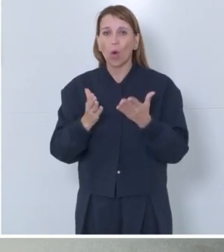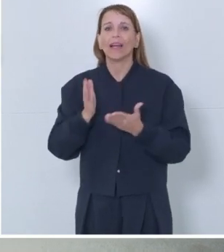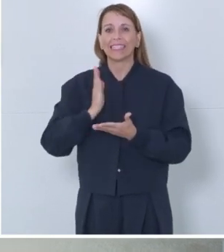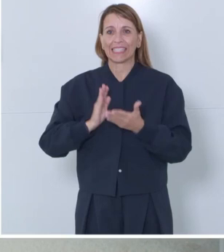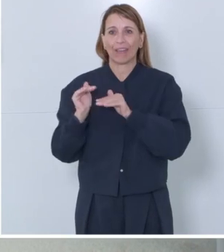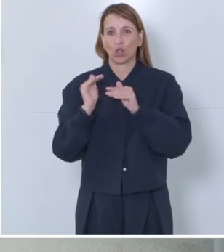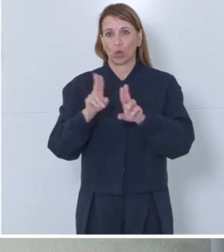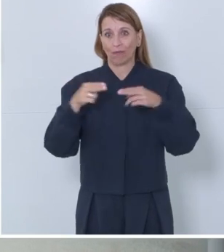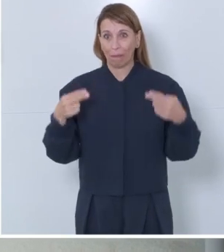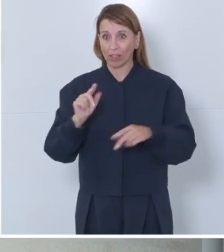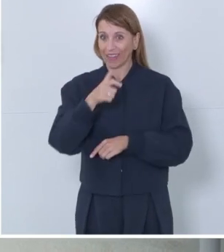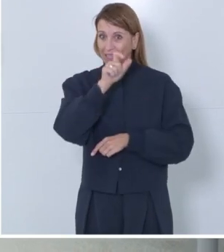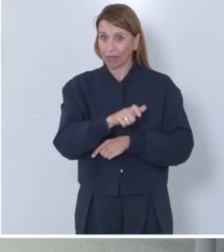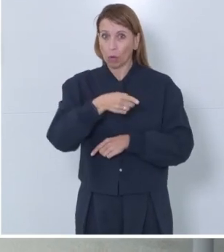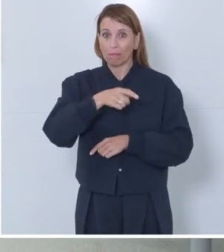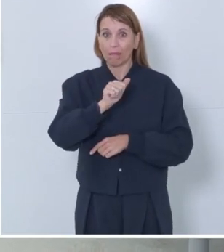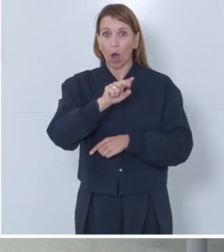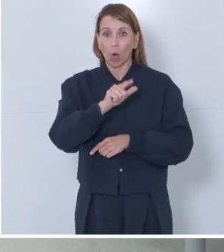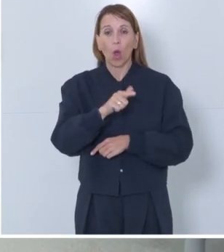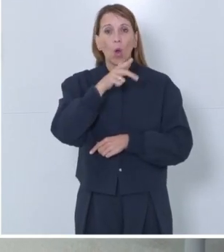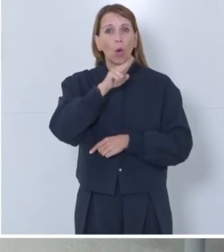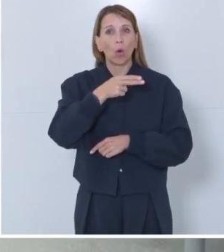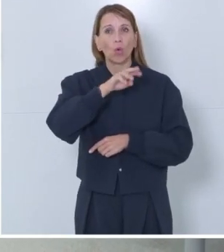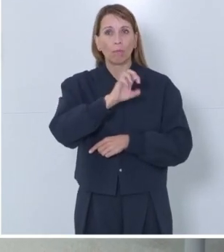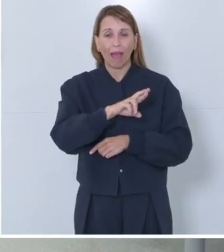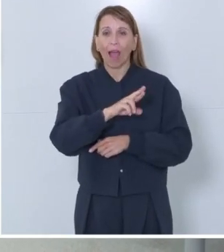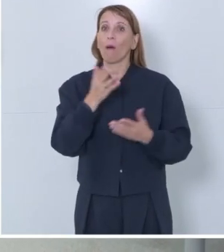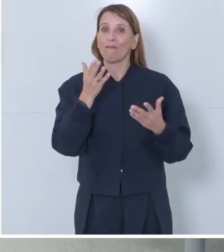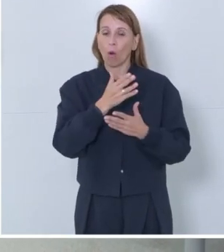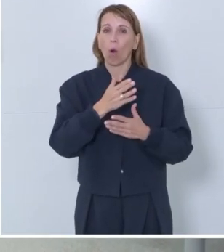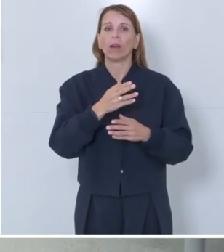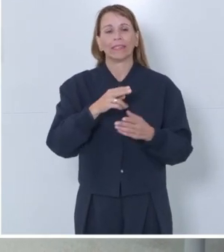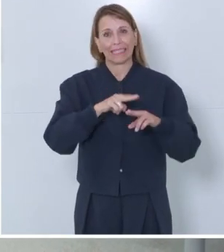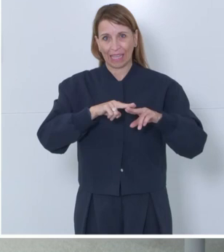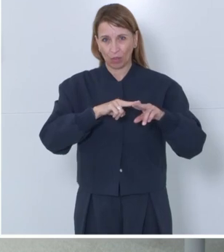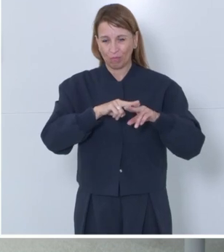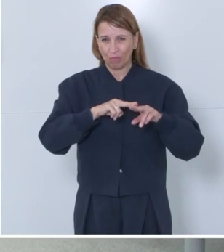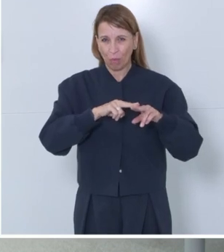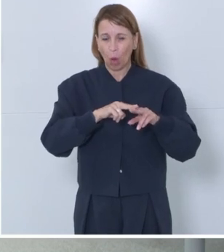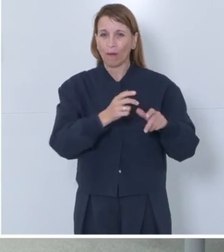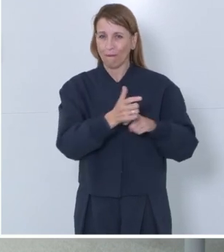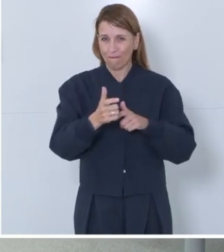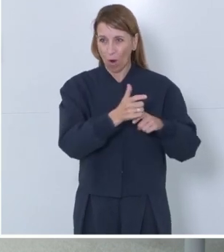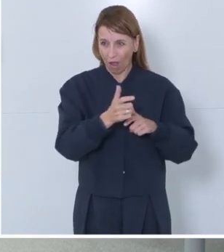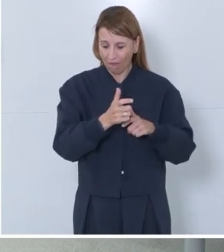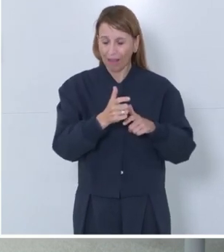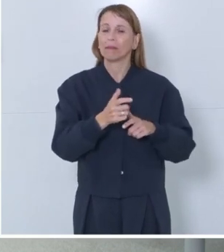und Paul Huber, der den Zivildienst bei der Feuerwehr St. Pölten leistet und im Anschluss auch für Fragen zur Verfügung stehen. Frau Staatssekretärin, bitte.